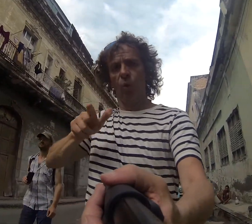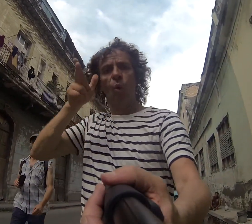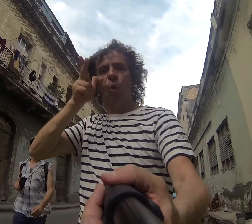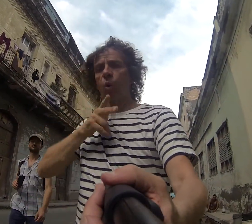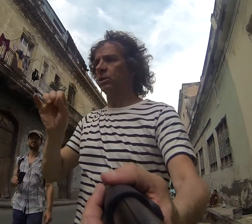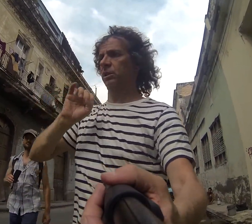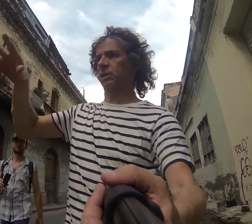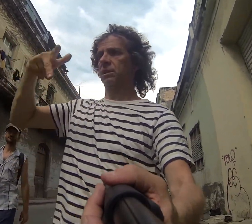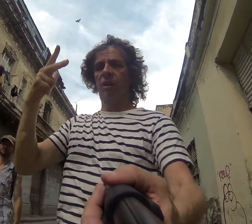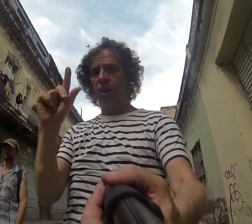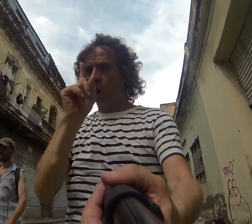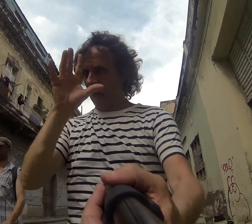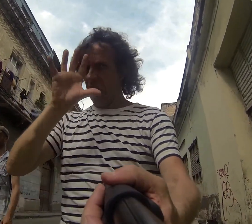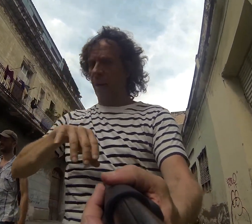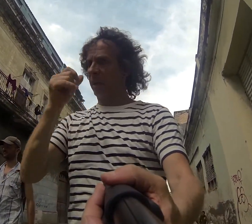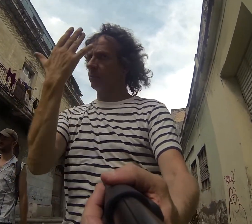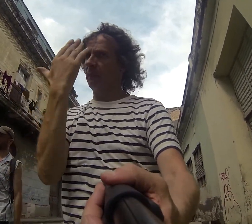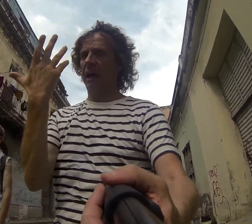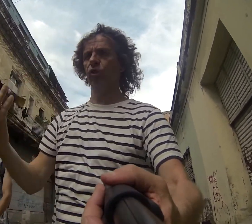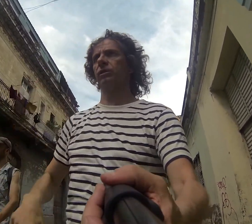Los españoles tenemos el lujo de dejarlos en el taller, tenemos que aprender con nuestras manos